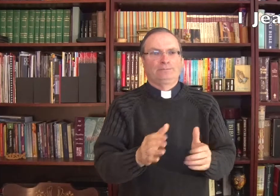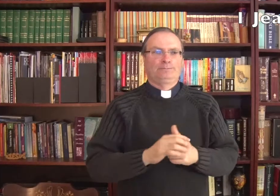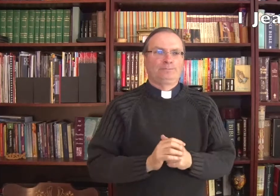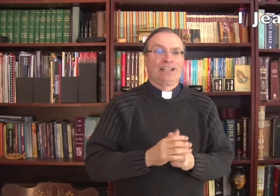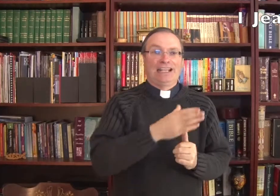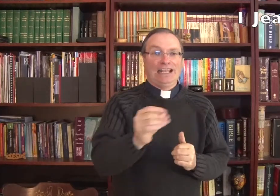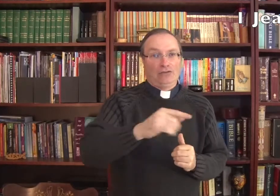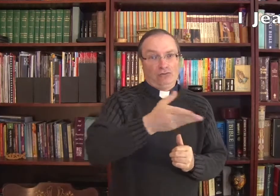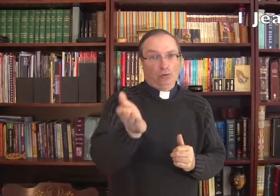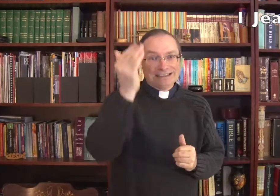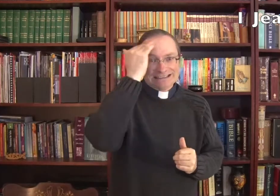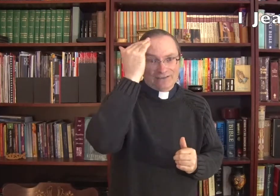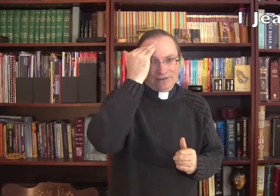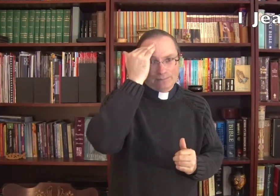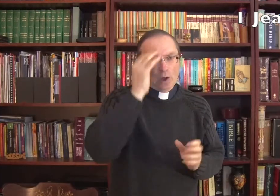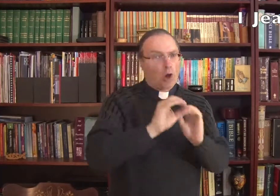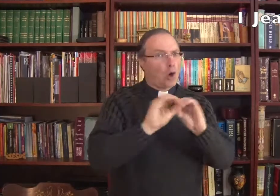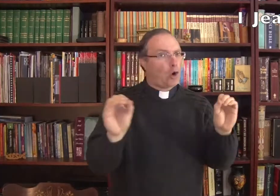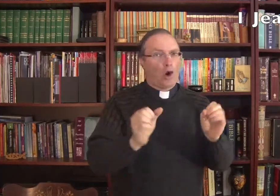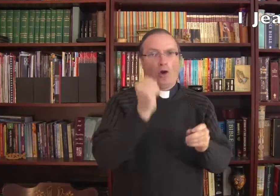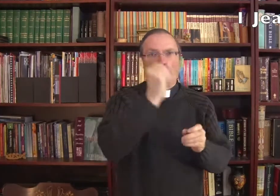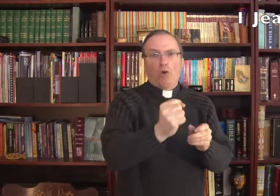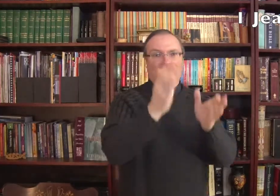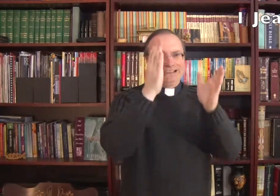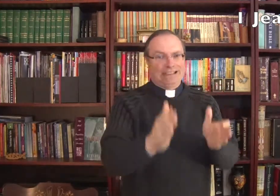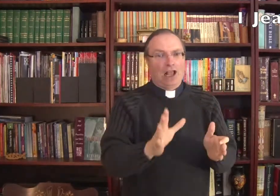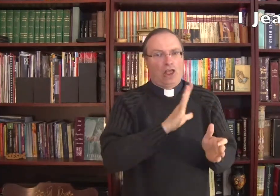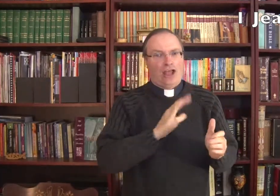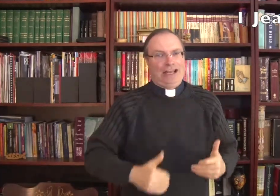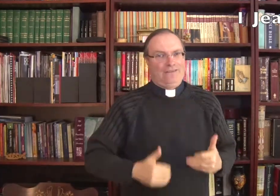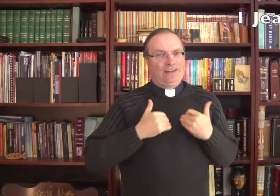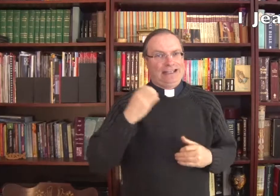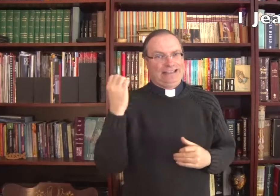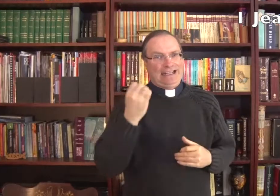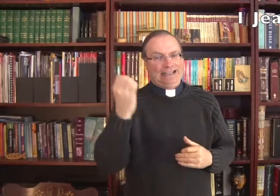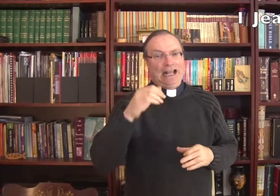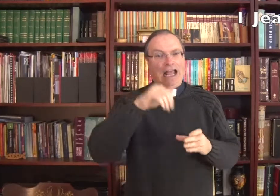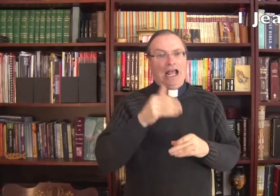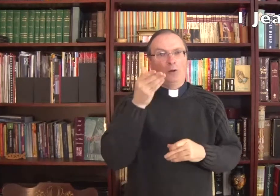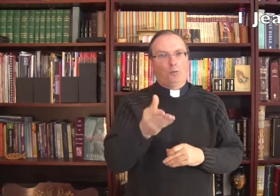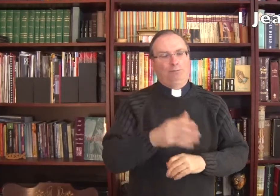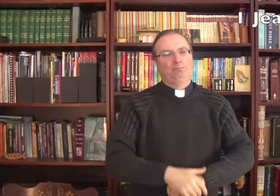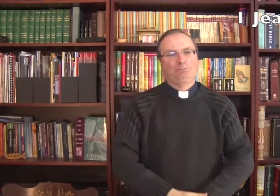et vous savez qu’aucun meurtrier n’a la vie éternelle en lui.